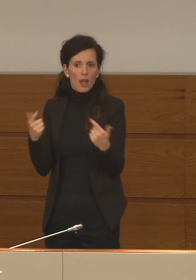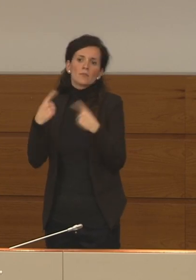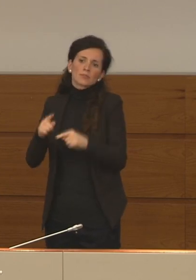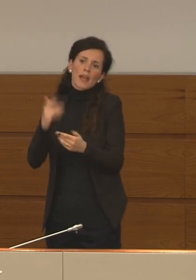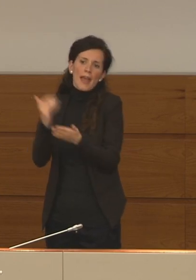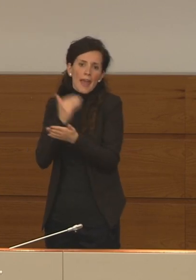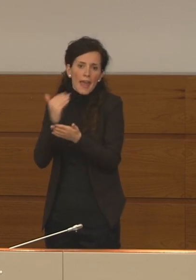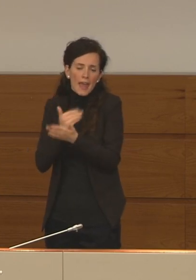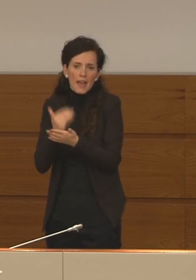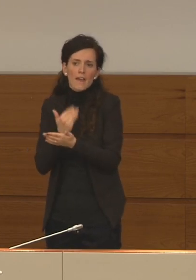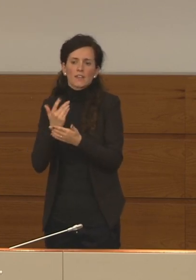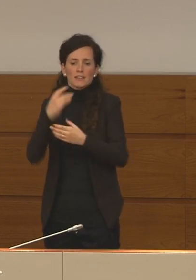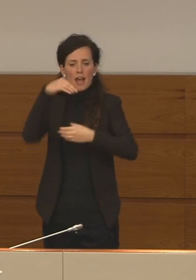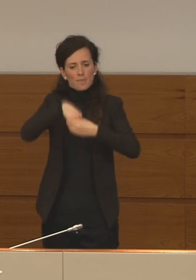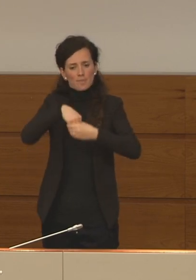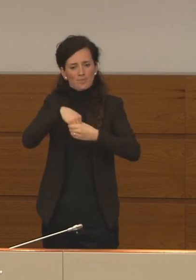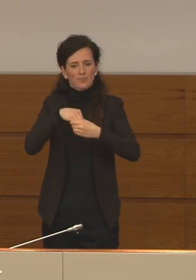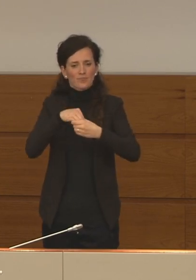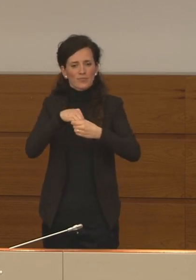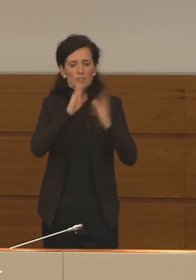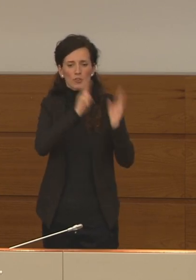anche di creare dei problemi durante il trasporto.